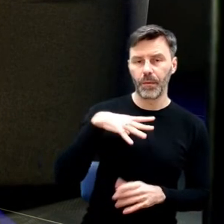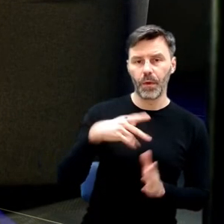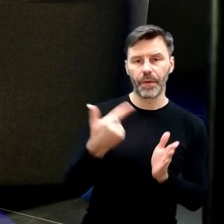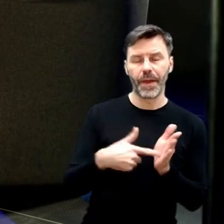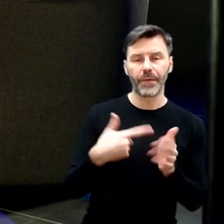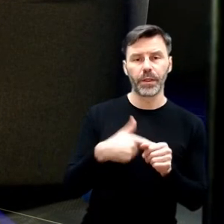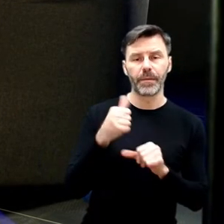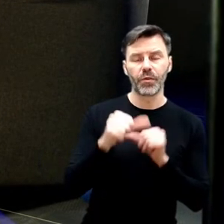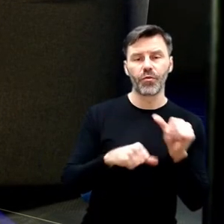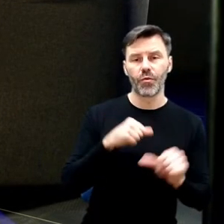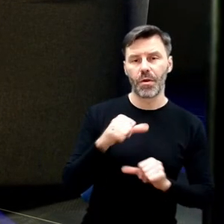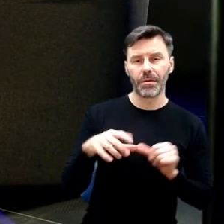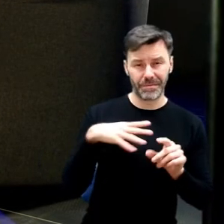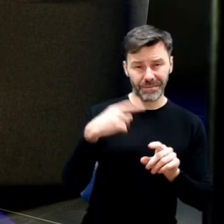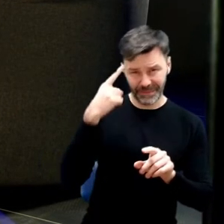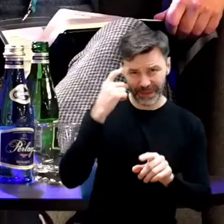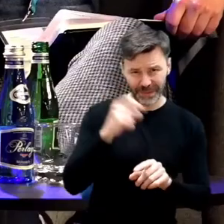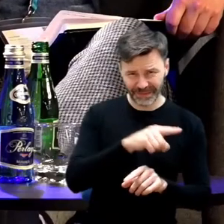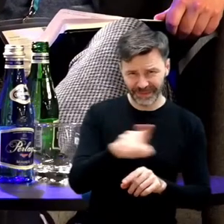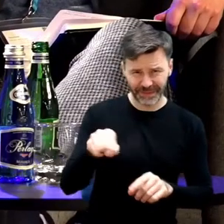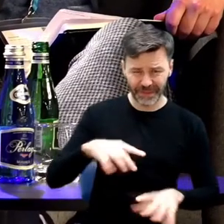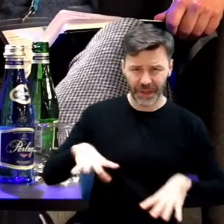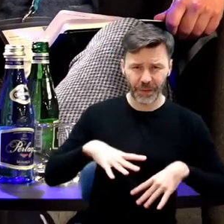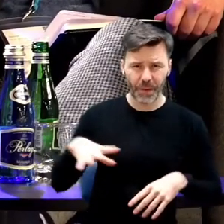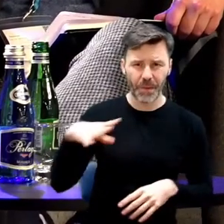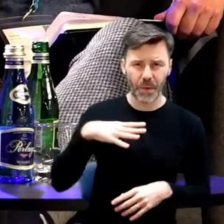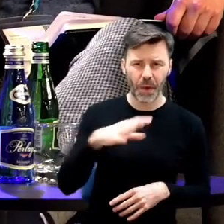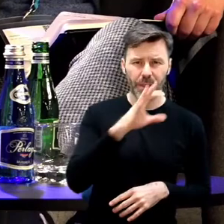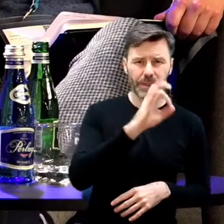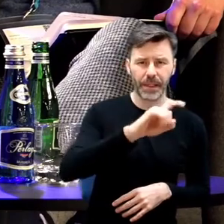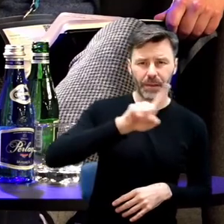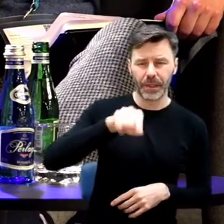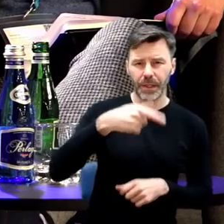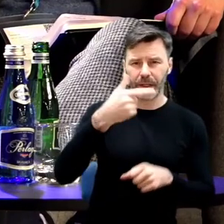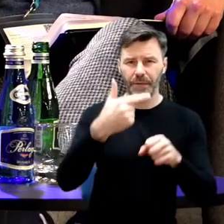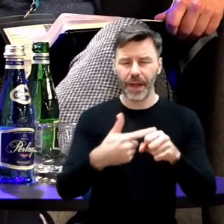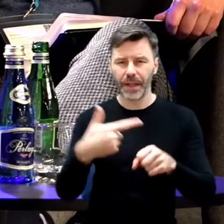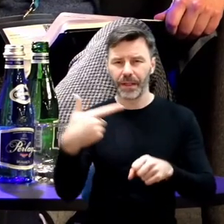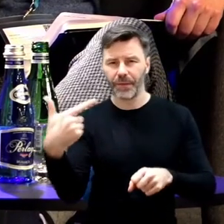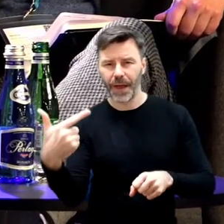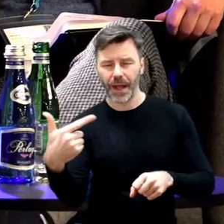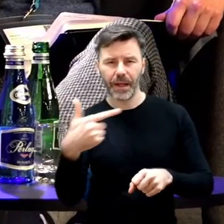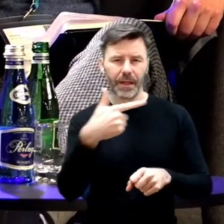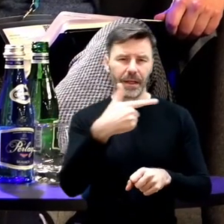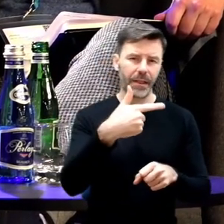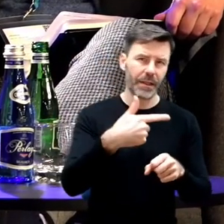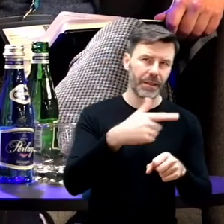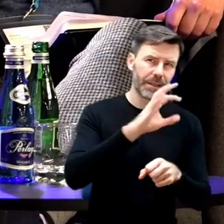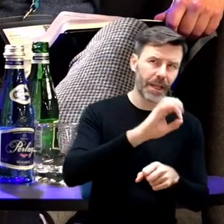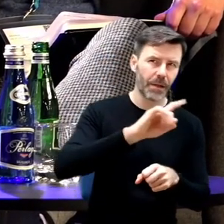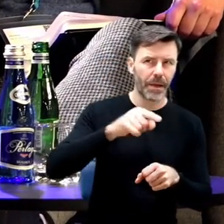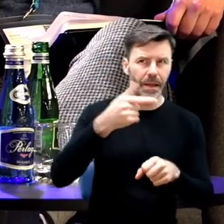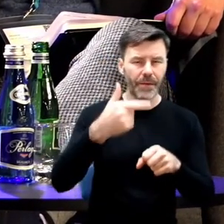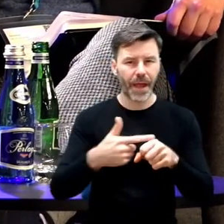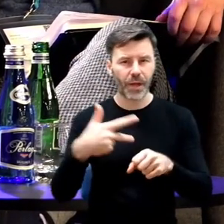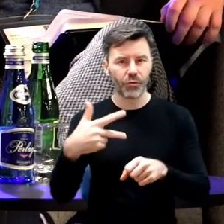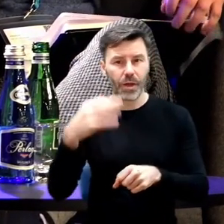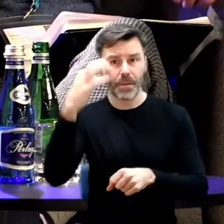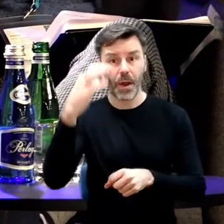pamiętają Państwo, wynosił 0,22-0,23%. Dzisiaj on wynosi już około 7%.